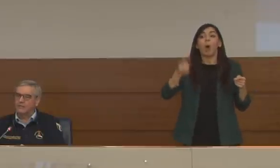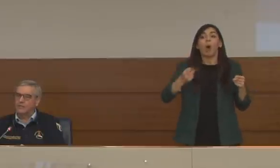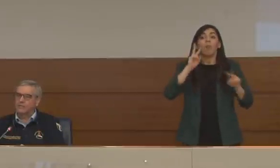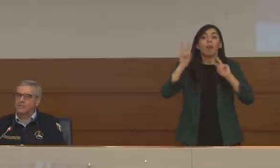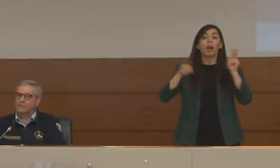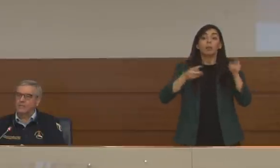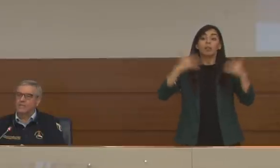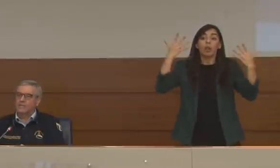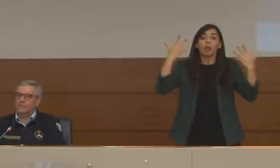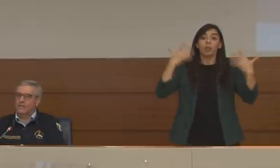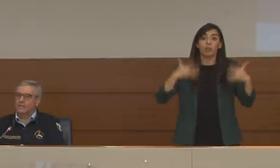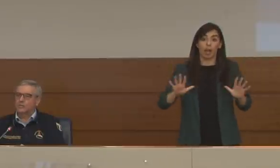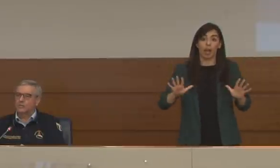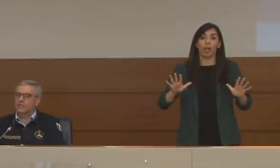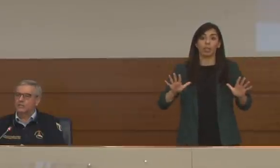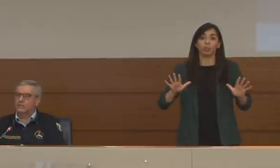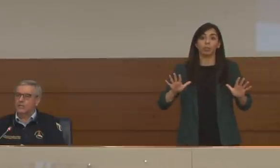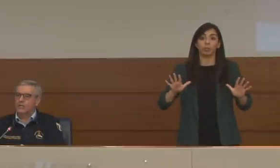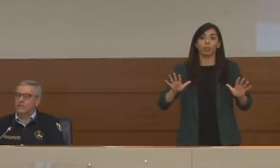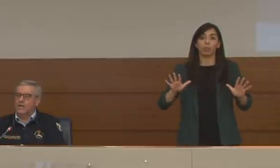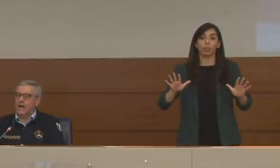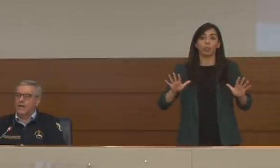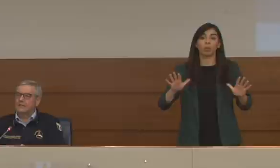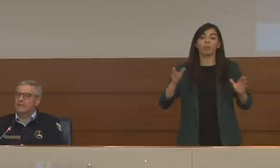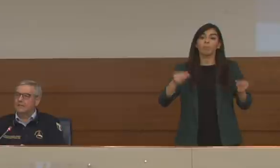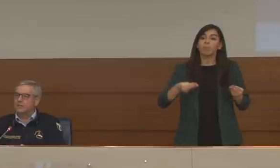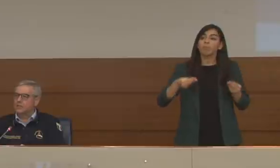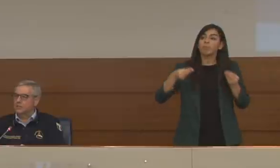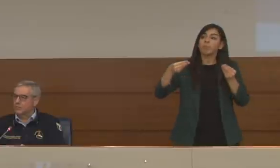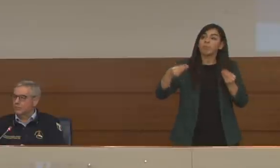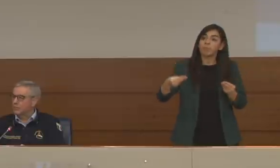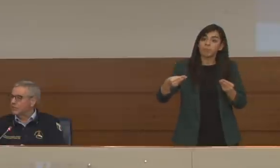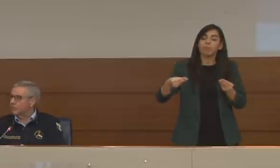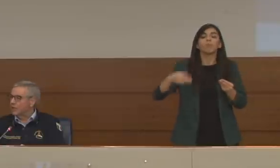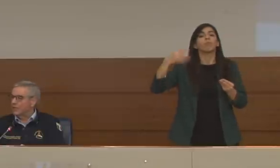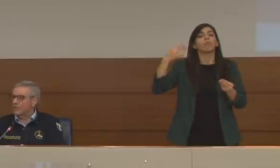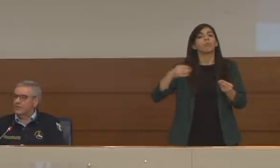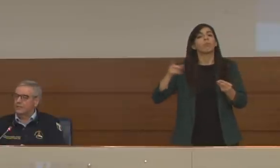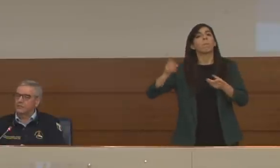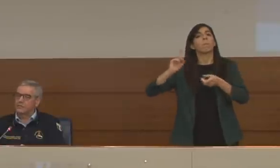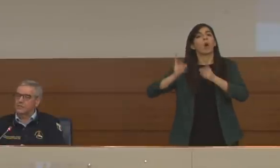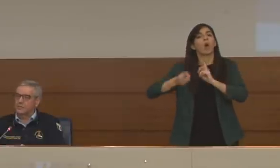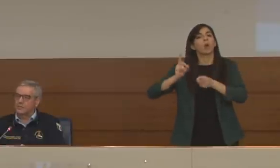le valutazioni tecnico scientifiche, al decisore politico, al Consiglio dei